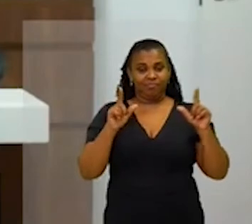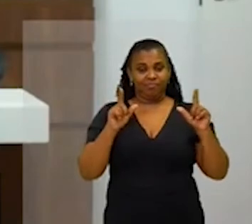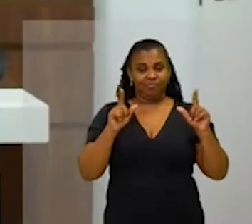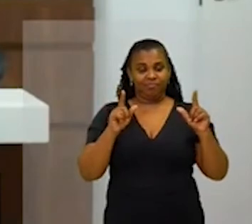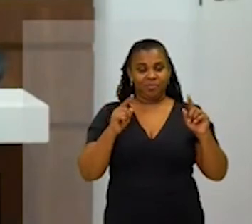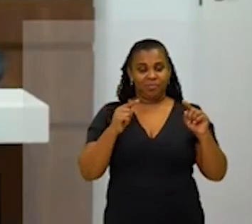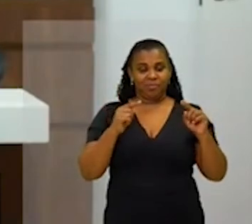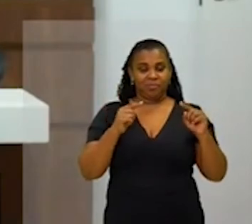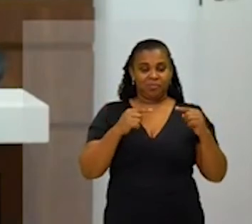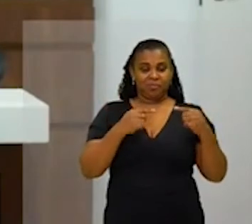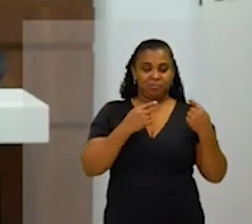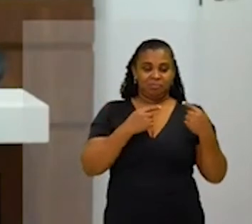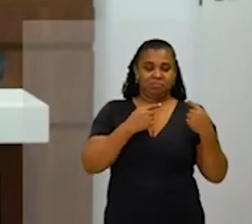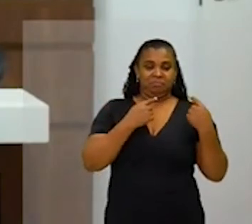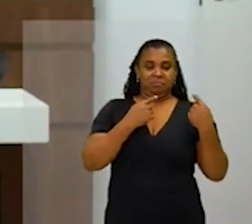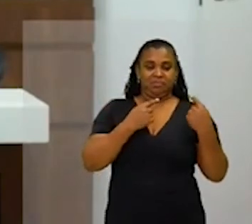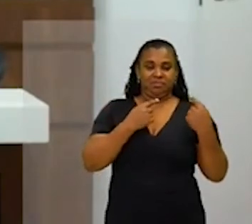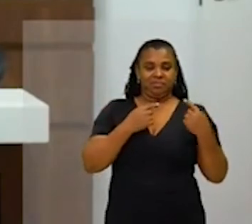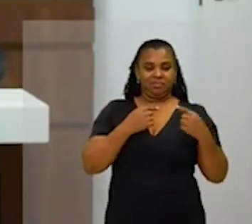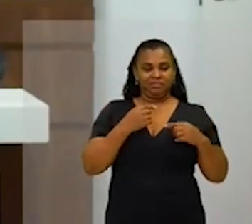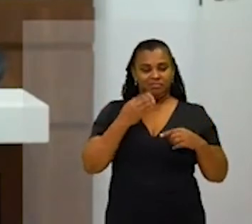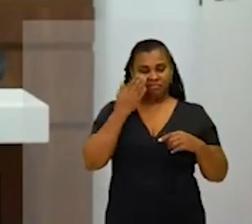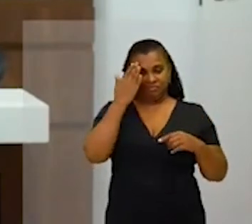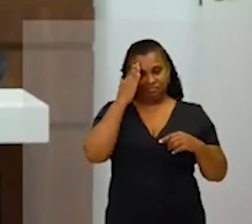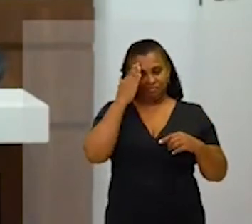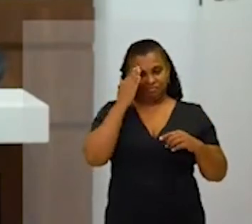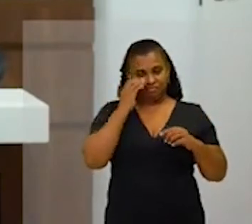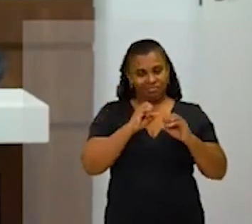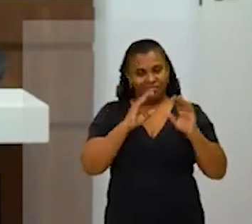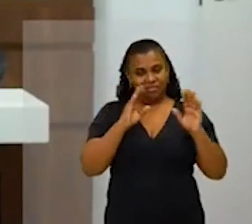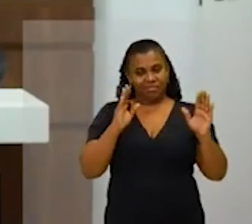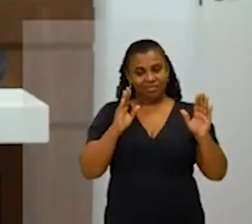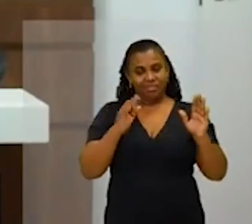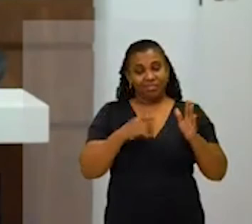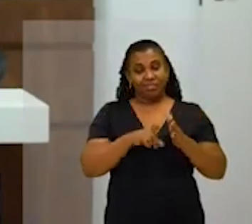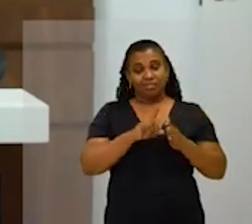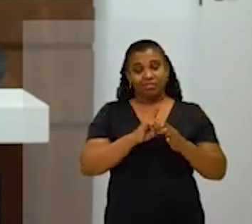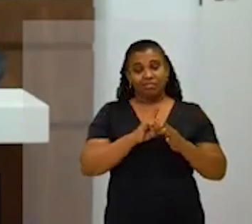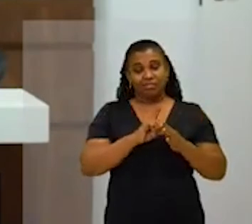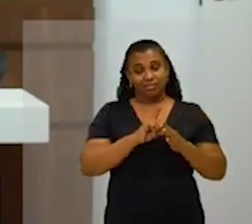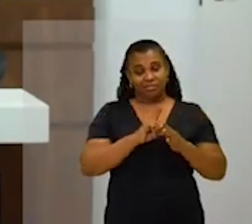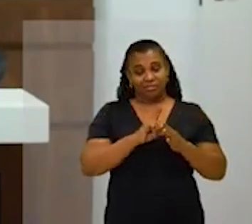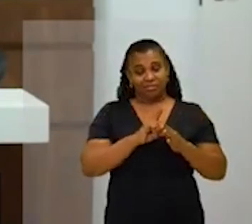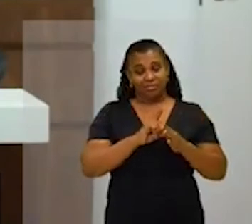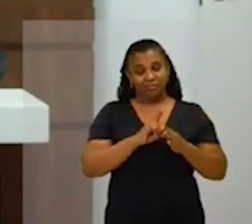sobre efeito no antecipado Das internets que a gente faça normalmente defeito antecipados